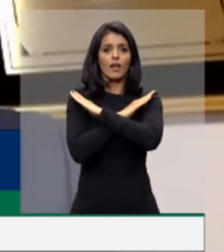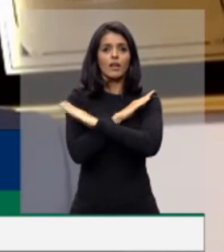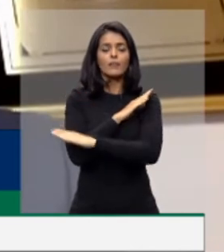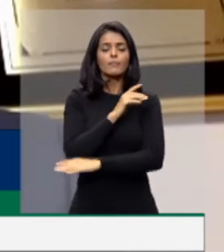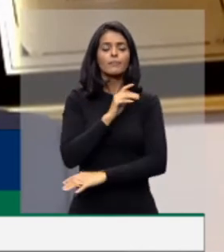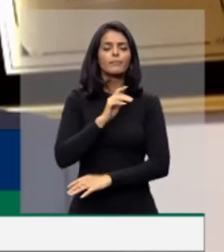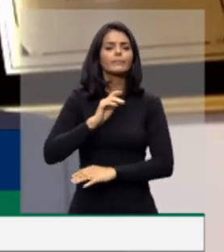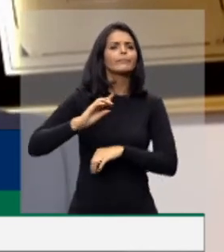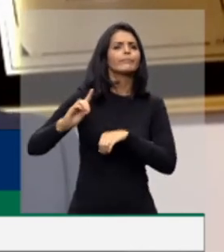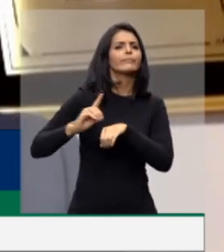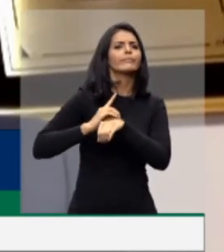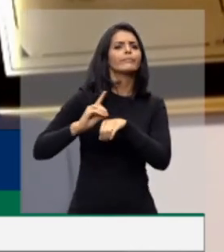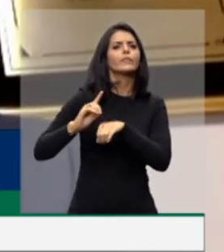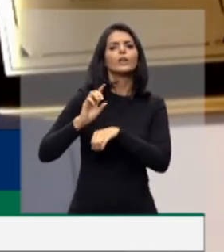CIDADE DE PURITANA BUR TAMA,